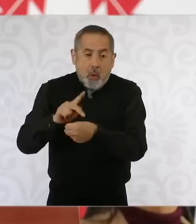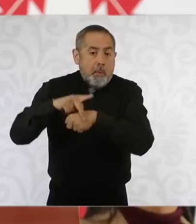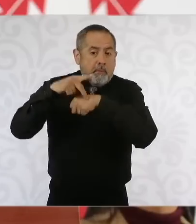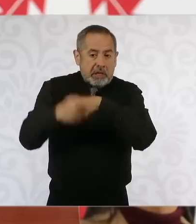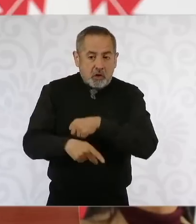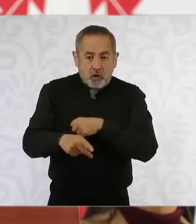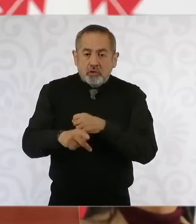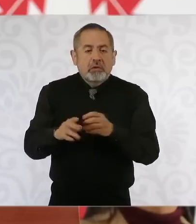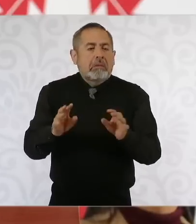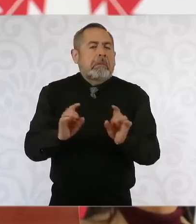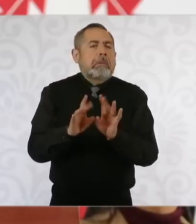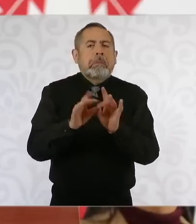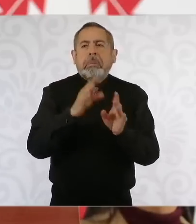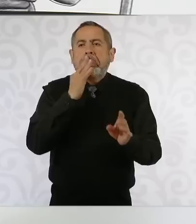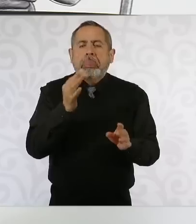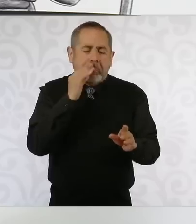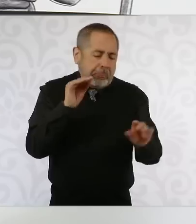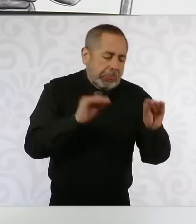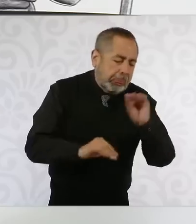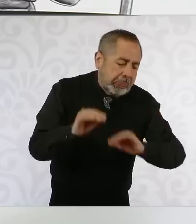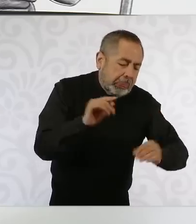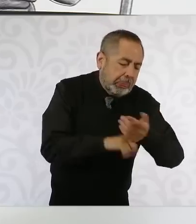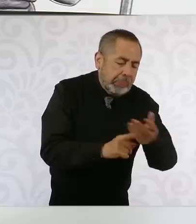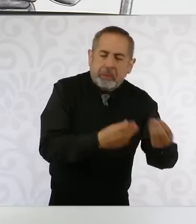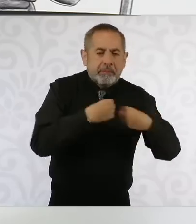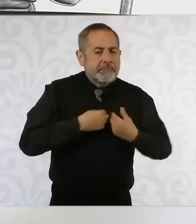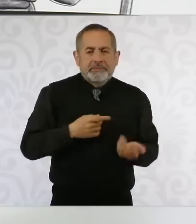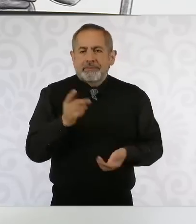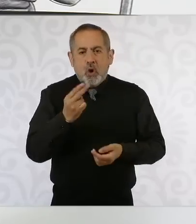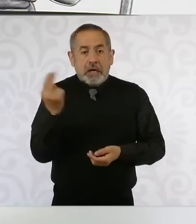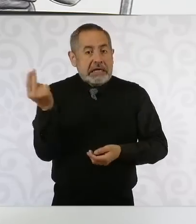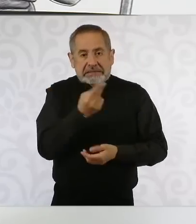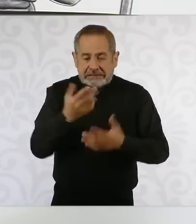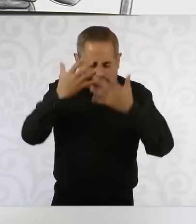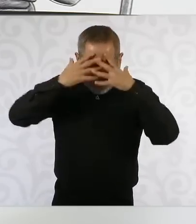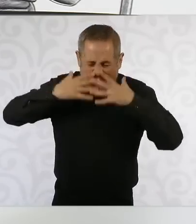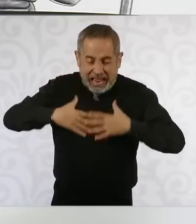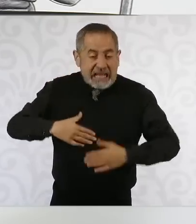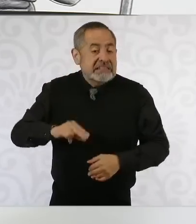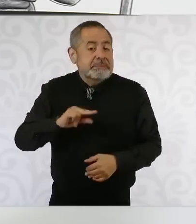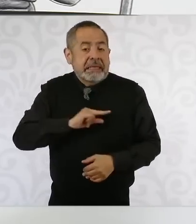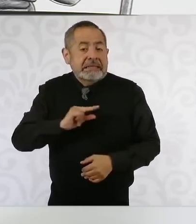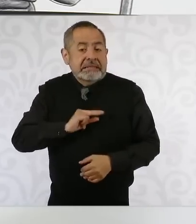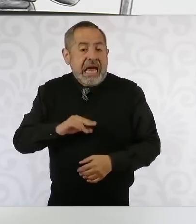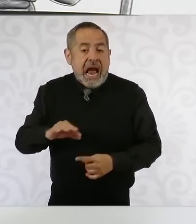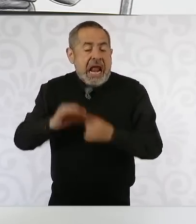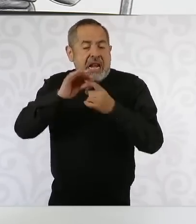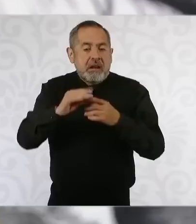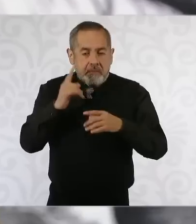del operador que requieren de un traje especial para poder producir hay un fenómeno compañeras y